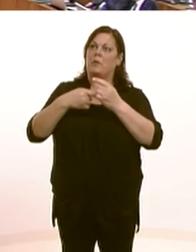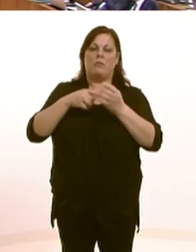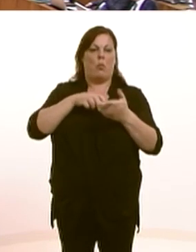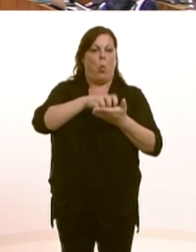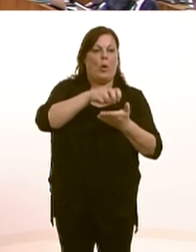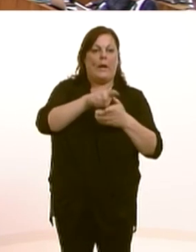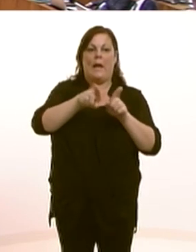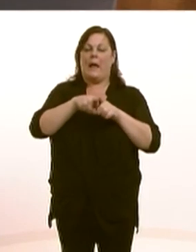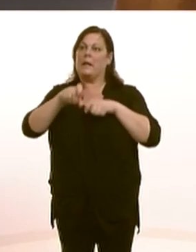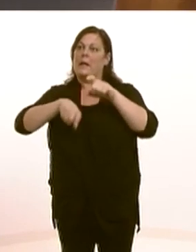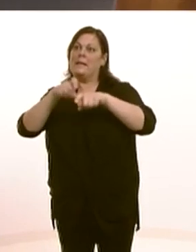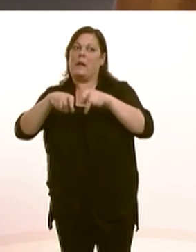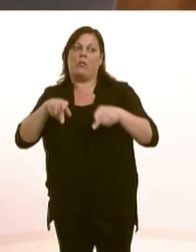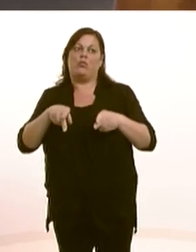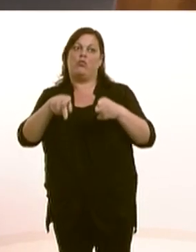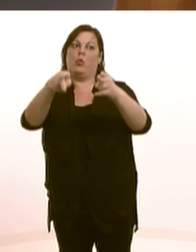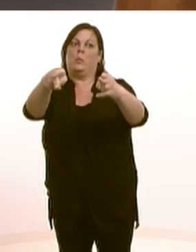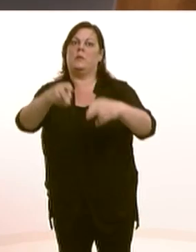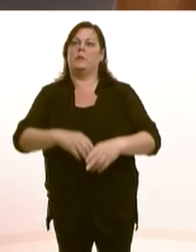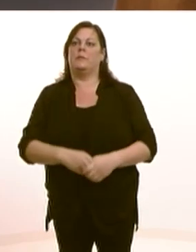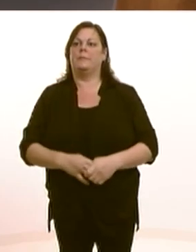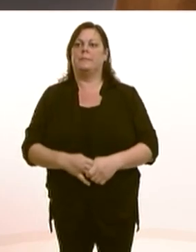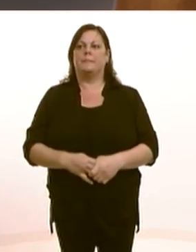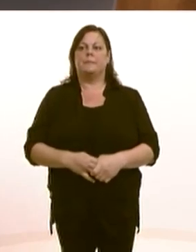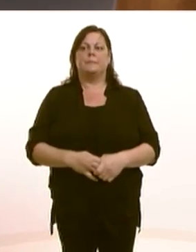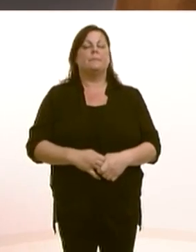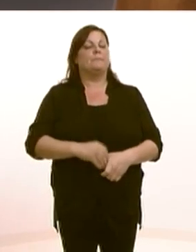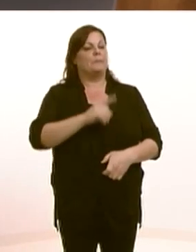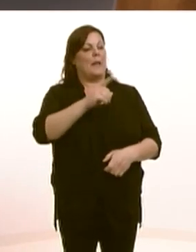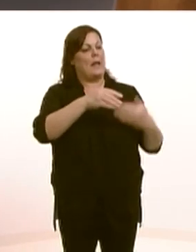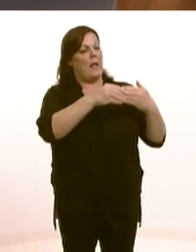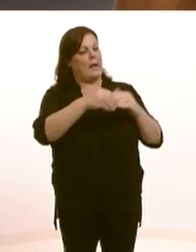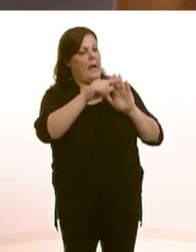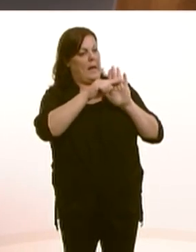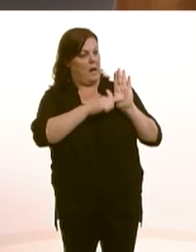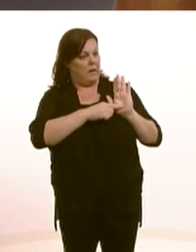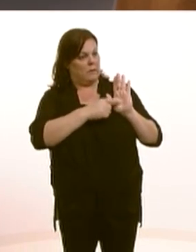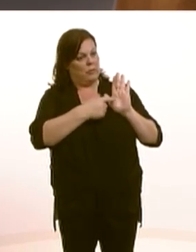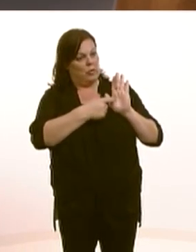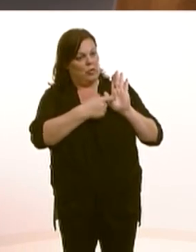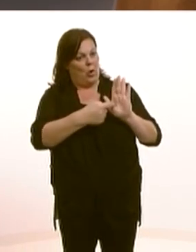Efallai y byddai o ddiddordeb iír Prif Weinidog wybod, pan oeddwn i allan yn rhedeg yng Nghastell-nedd